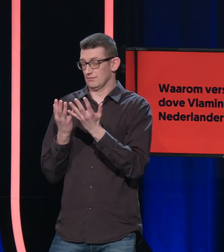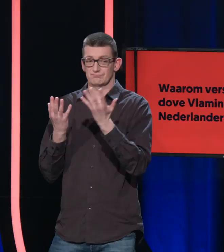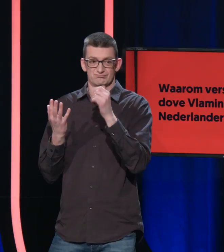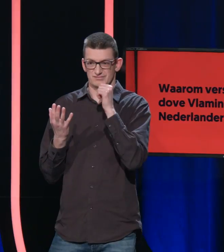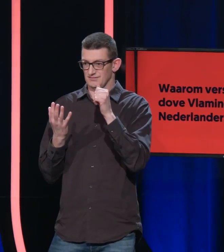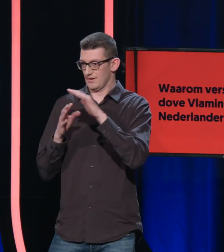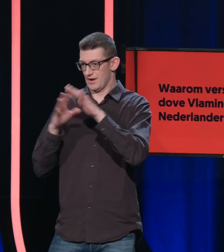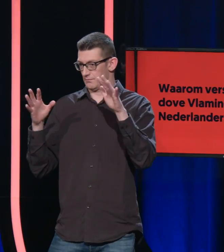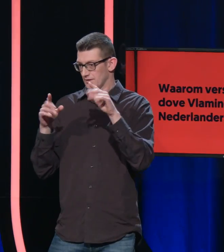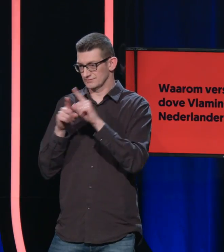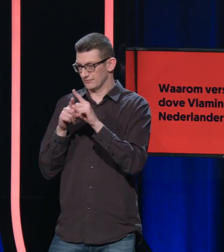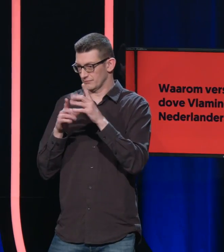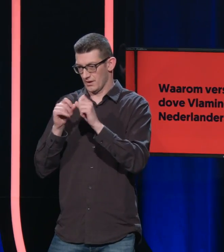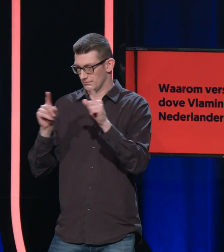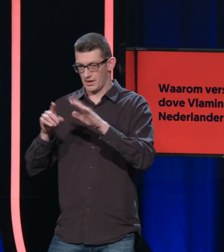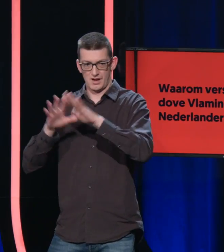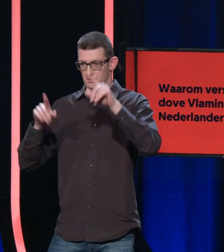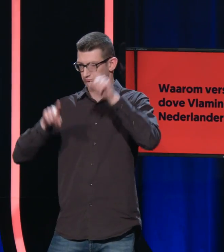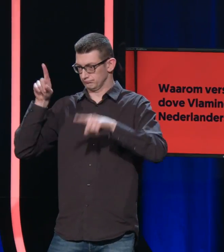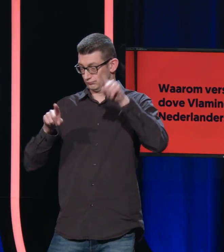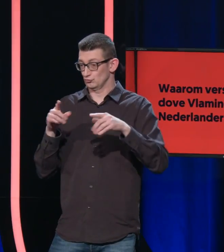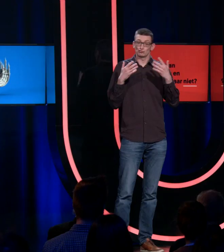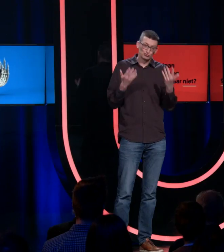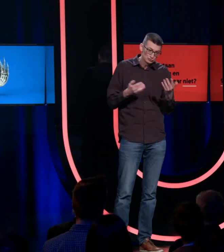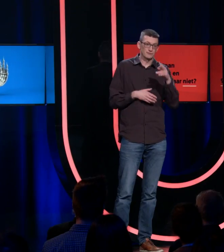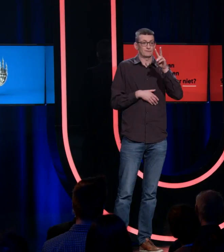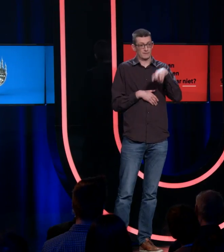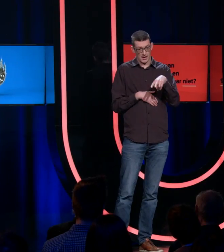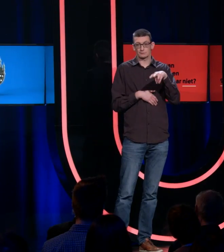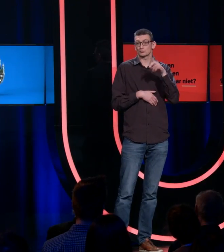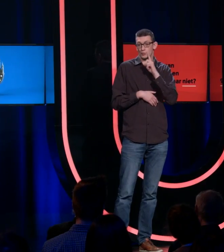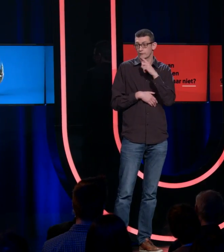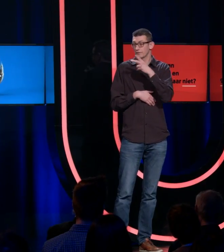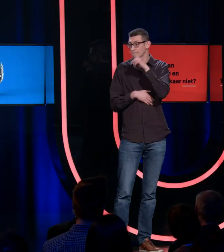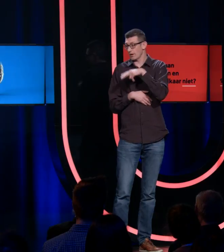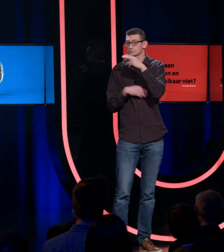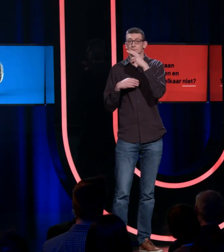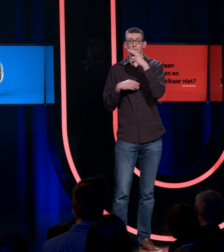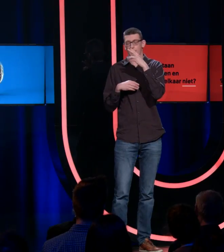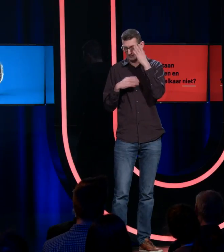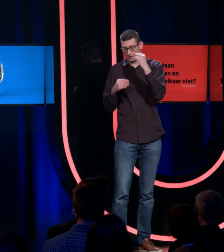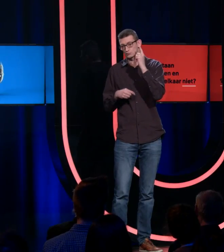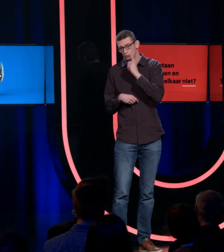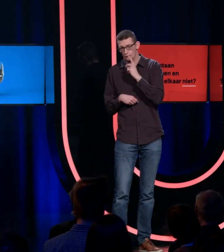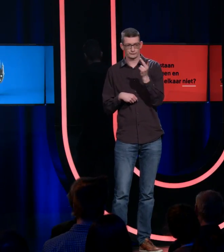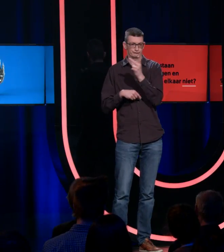Enerzijds bestaat er niet één universele gebarentaal die alle doven over de hele wereld,